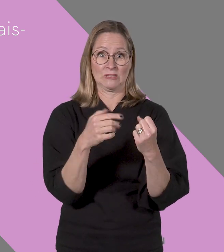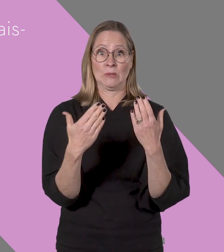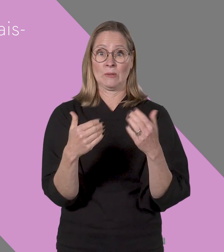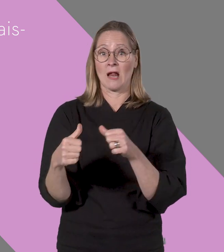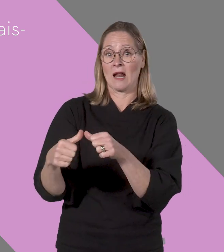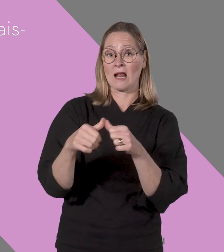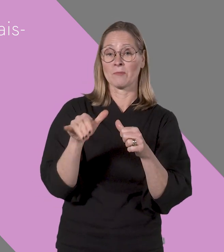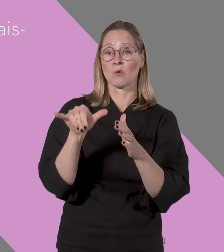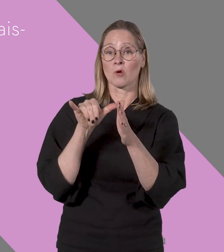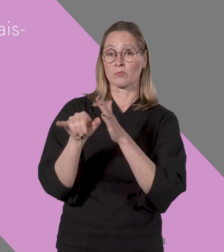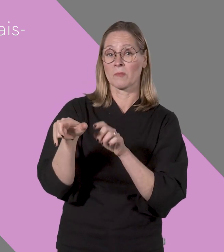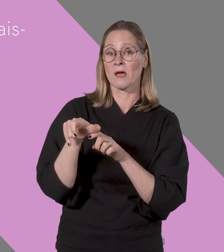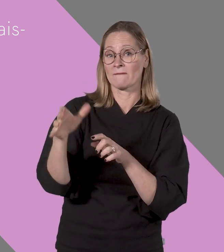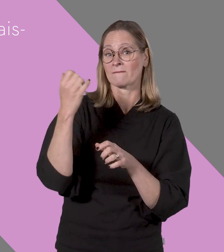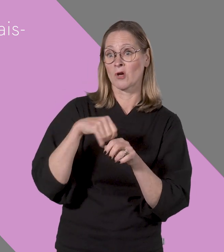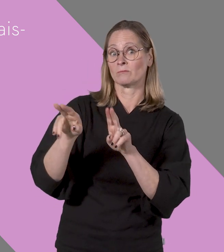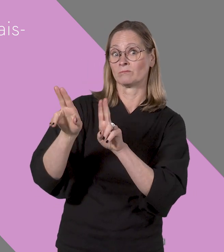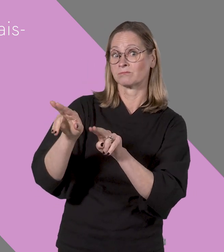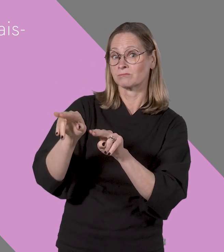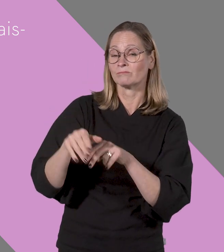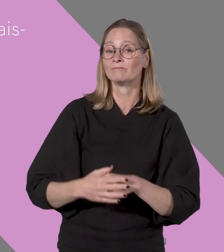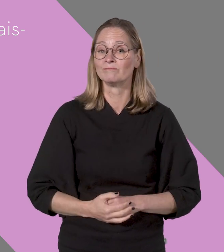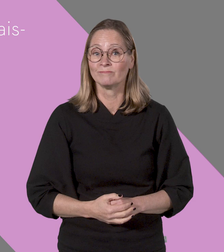joka on nyt nähtävillä liiton Youtube-kanavalla.